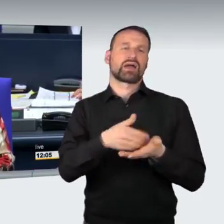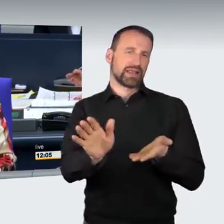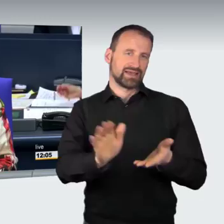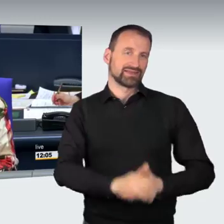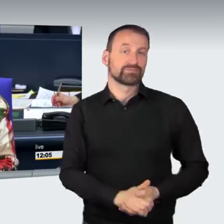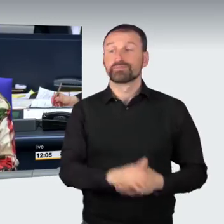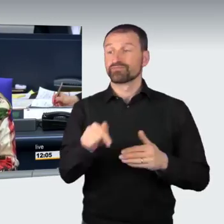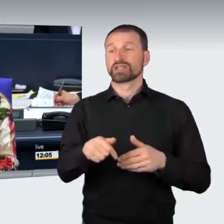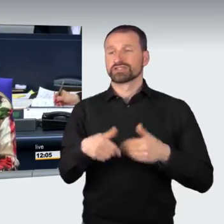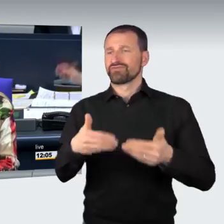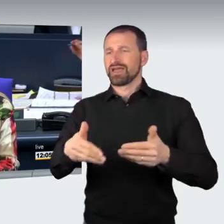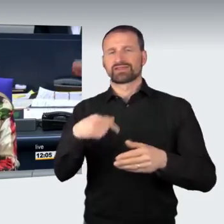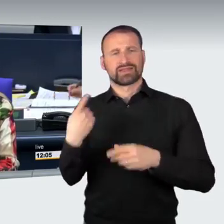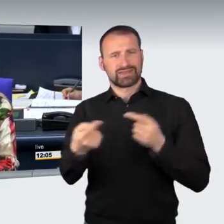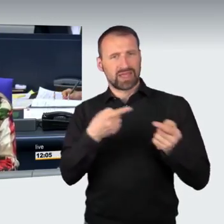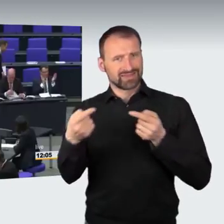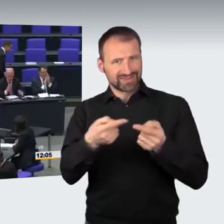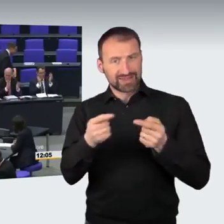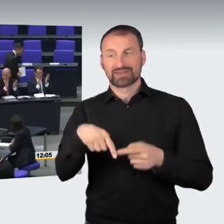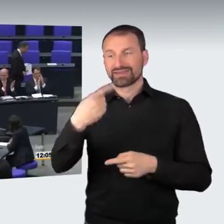Dr. Jan-Marco Luczak für die CDU/CSU-Fraktion.